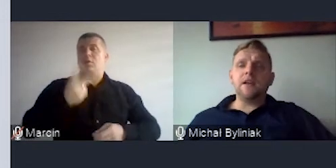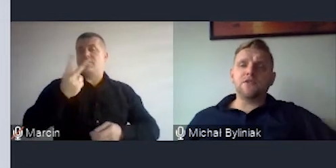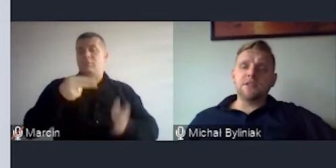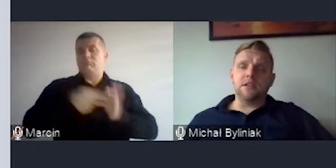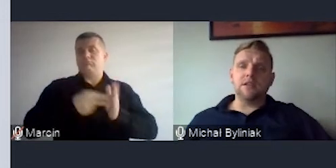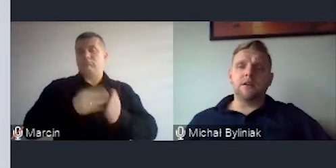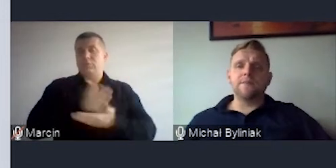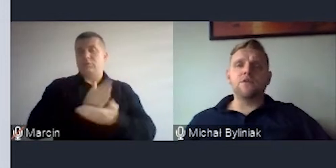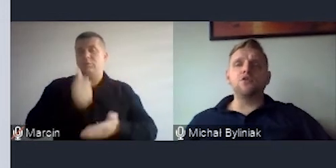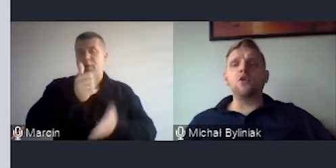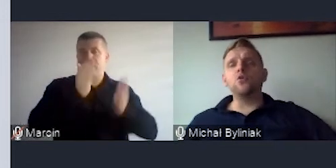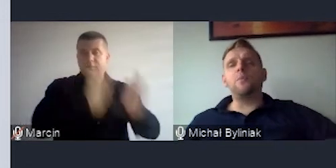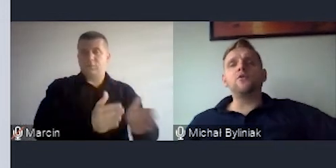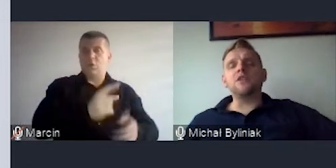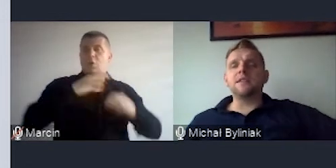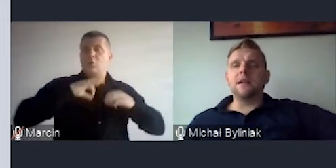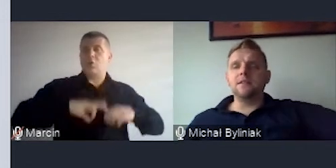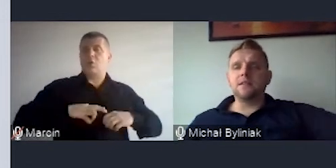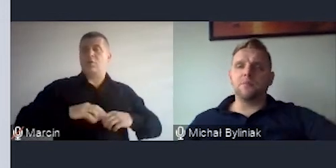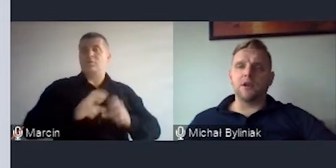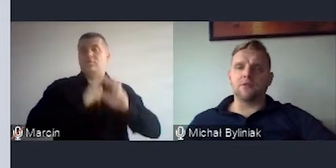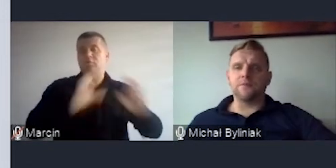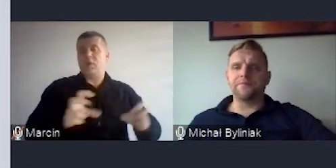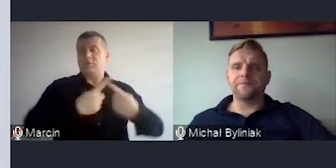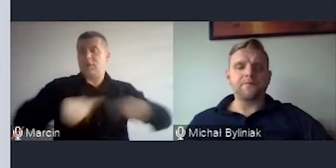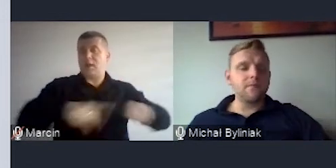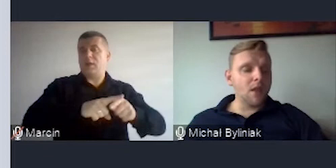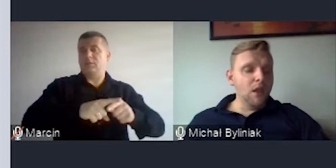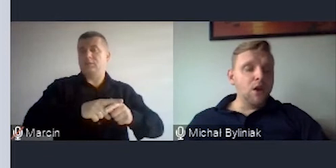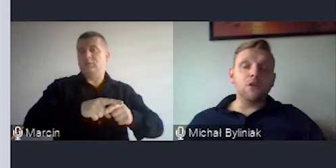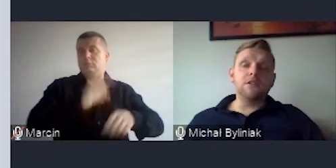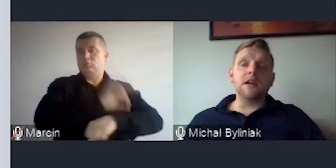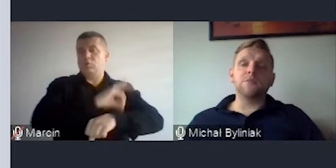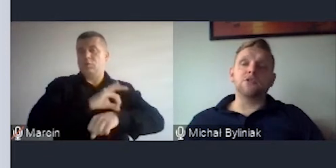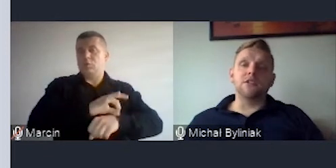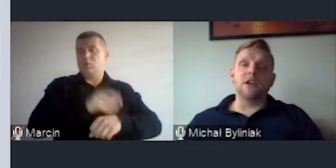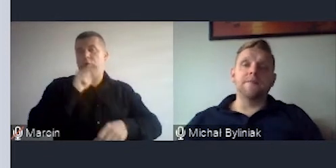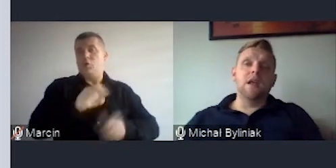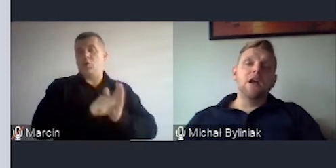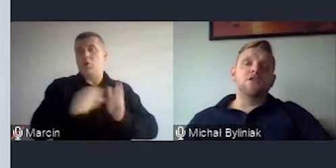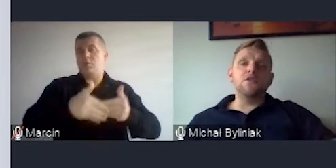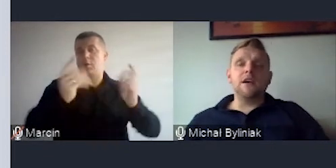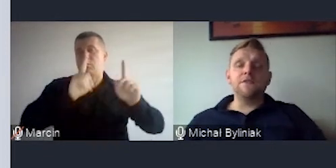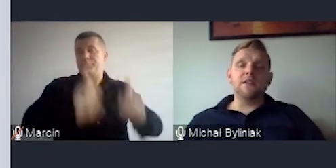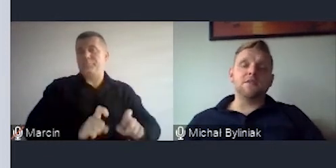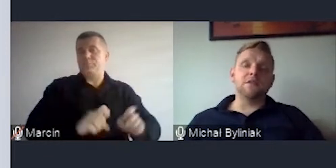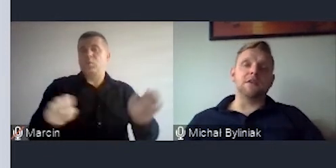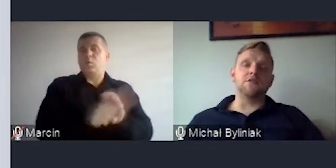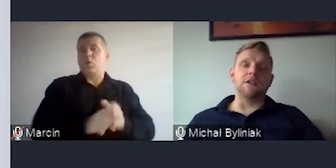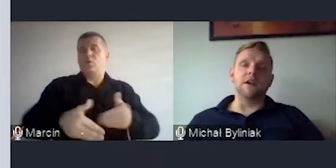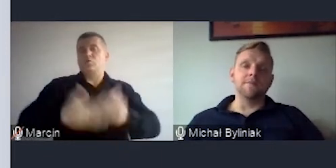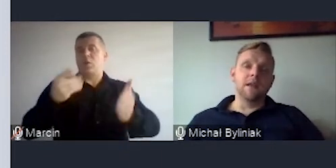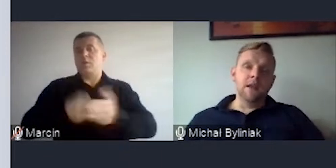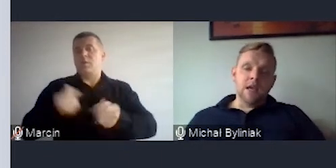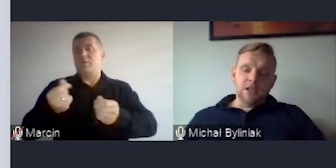Pierwszy z ich to dochód podczas realizacji projektu. Od dnia rozpoczęcia do dnia finansowego zakończenia ,